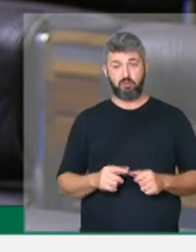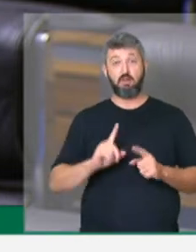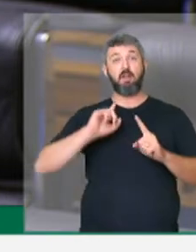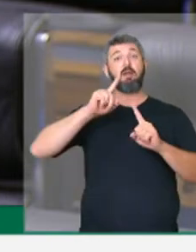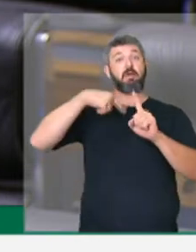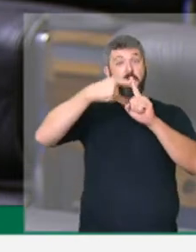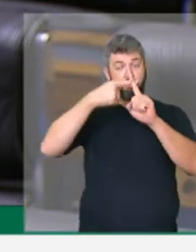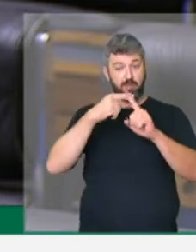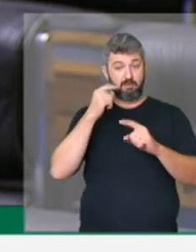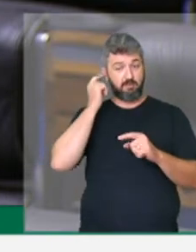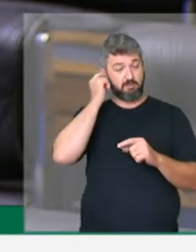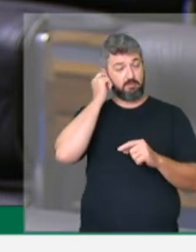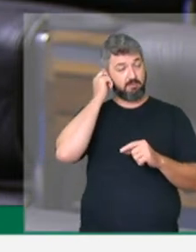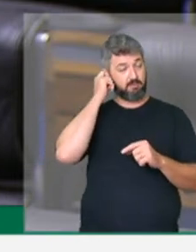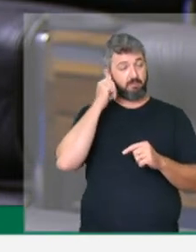DEPUTADO, NÃO É 100% DE